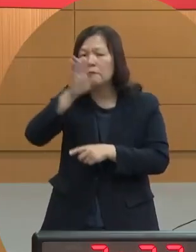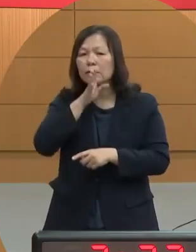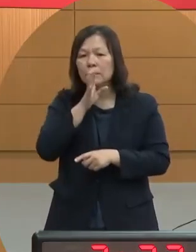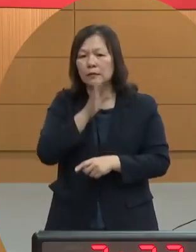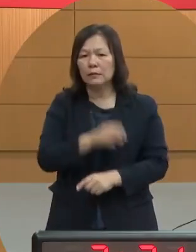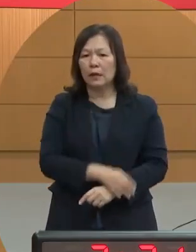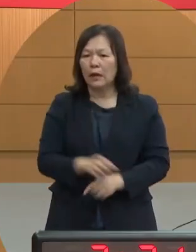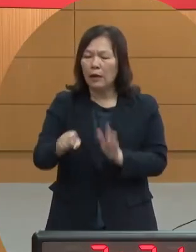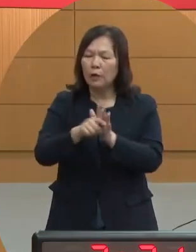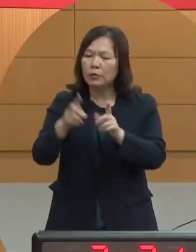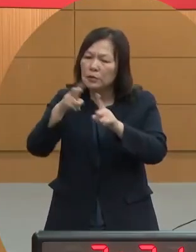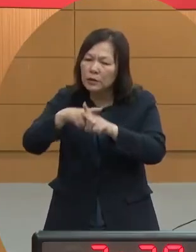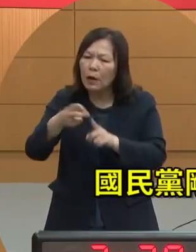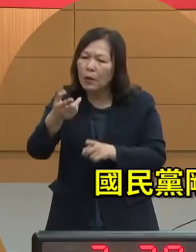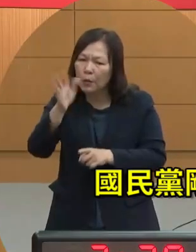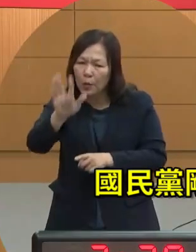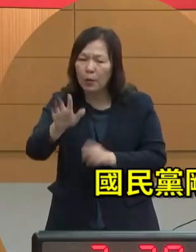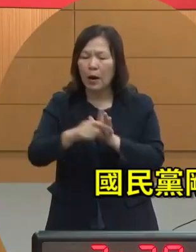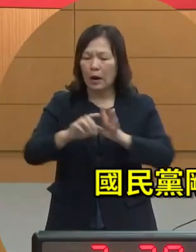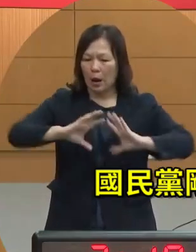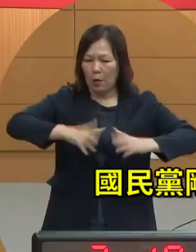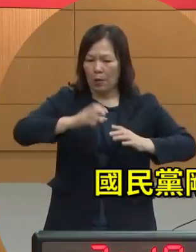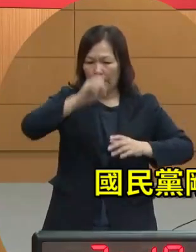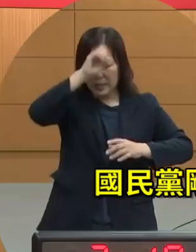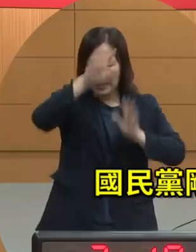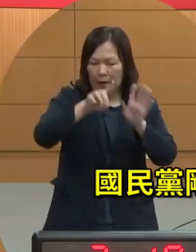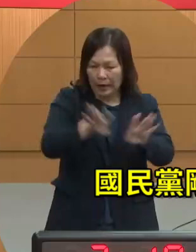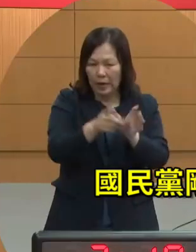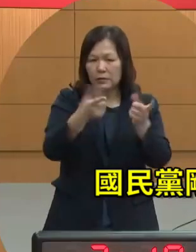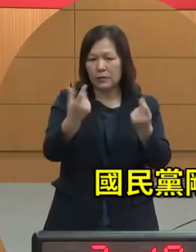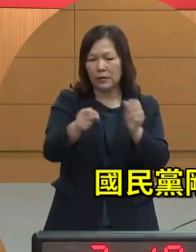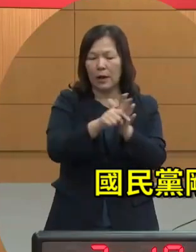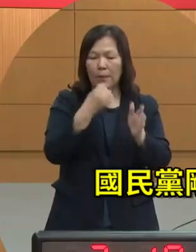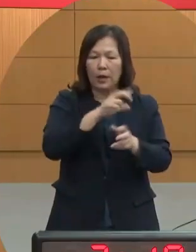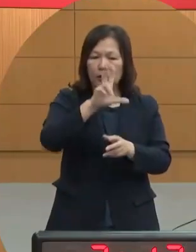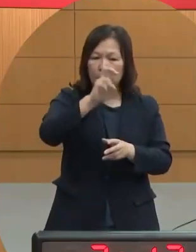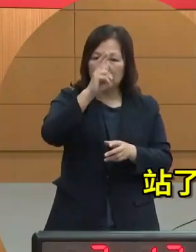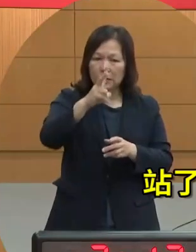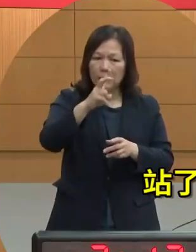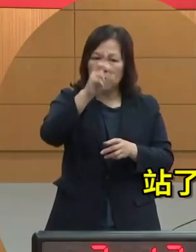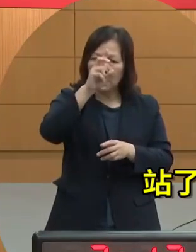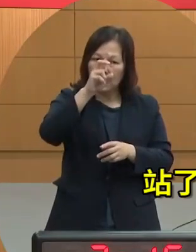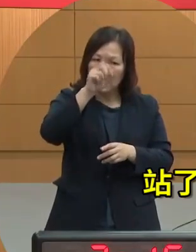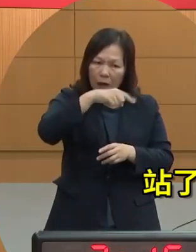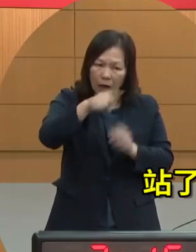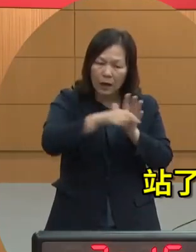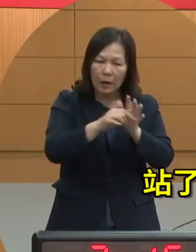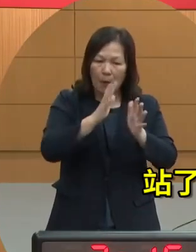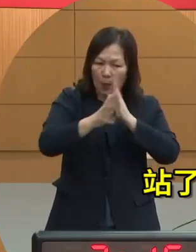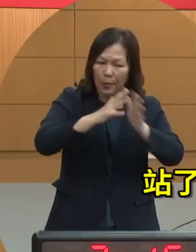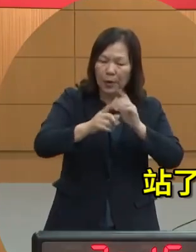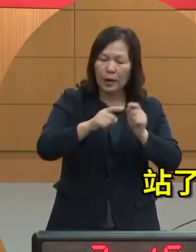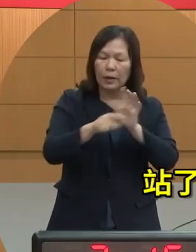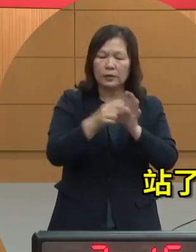誰沒有小過 國民黨剛起來的時候不是72烈士嗎 站了起來 對抗300年的國家